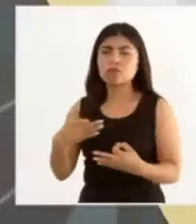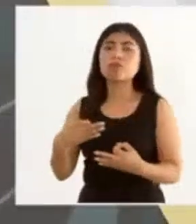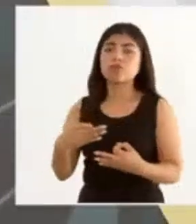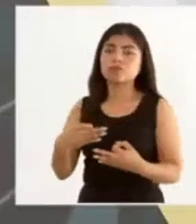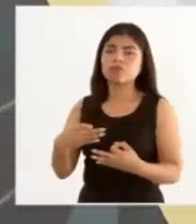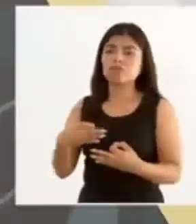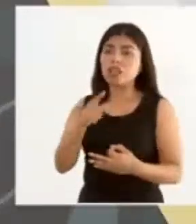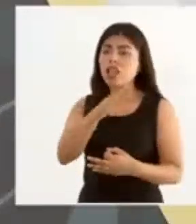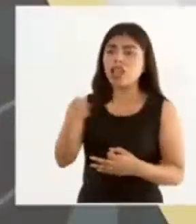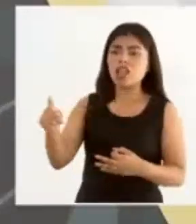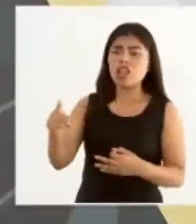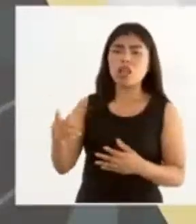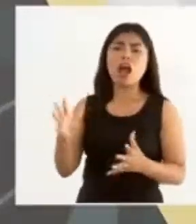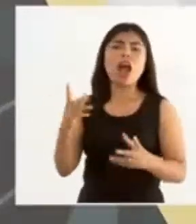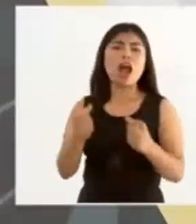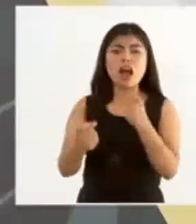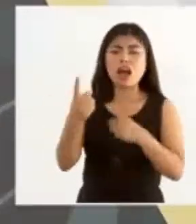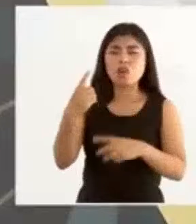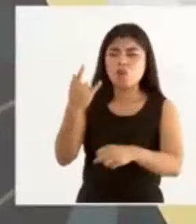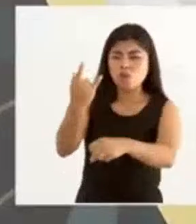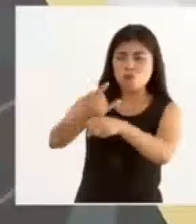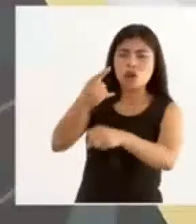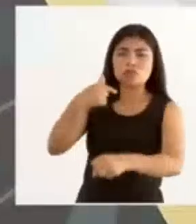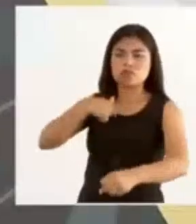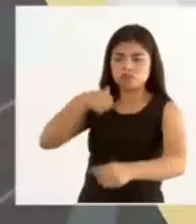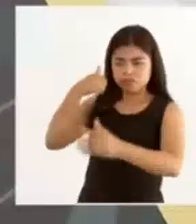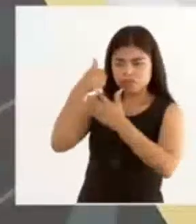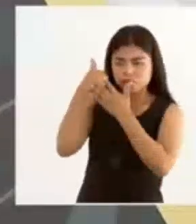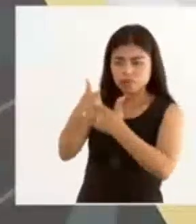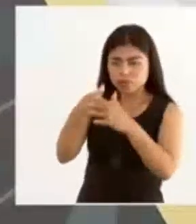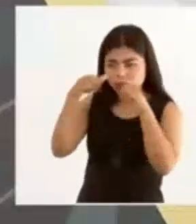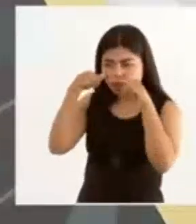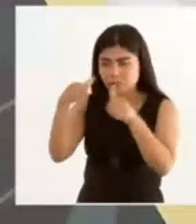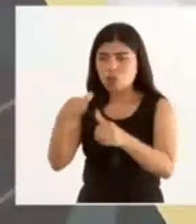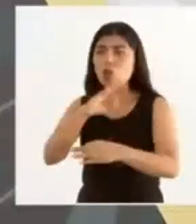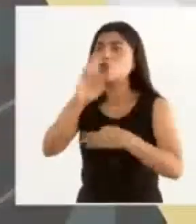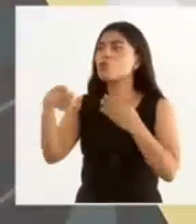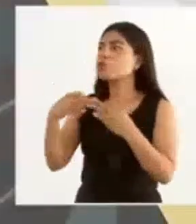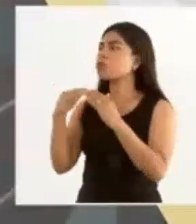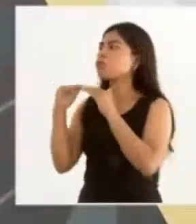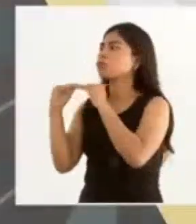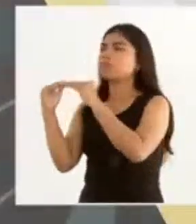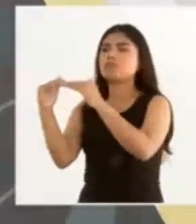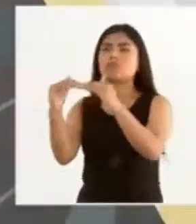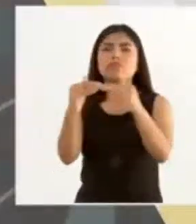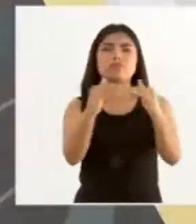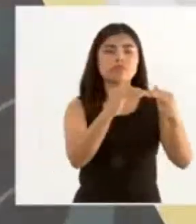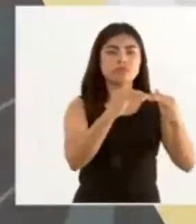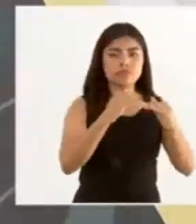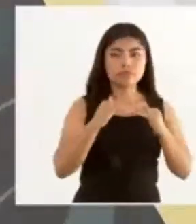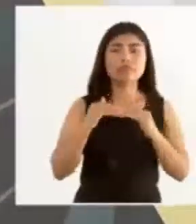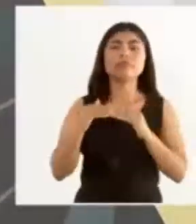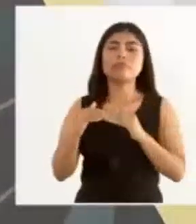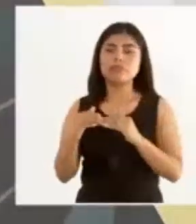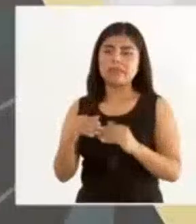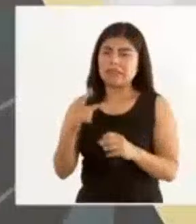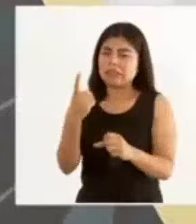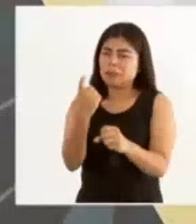cuando el modelo económico es ese, le va mejor a todo el país. Ese es nuestro primer principio. El